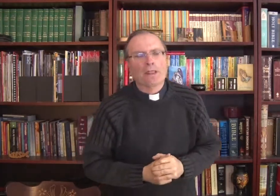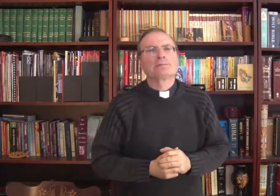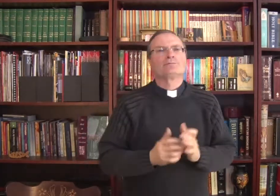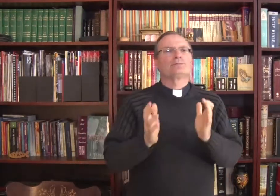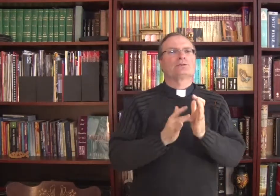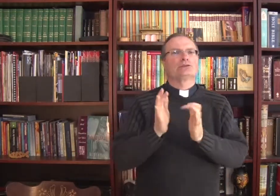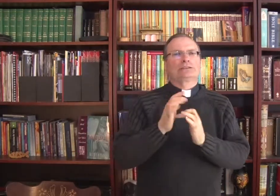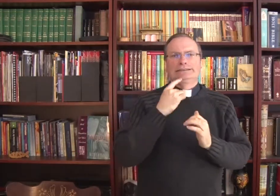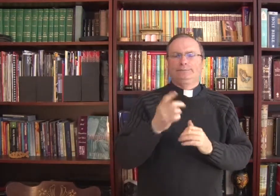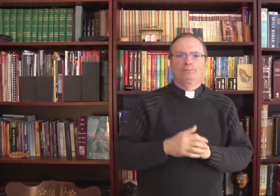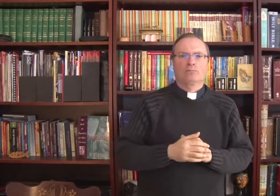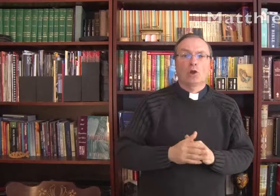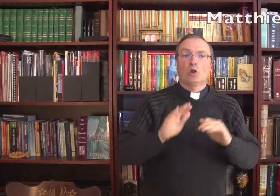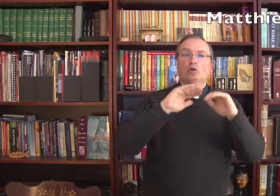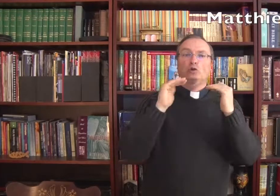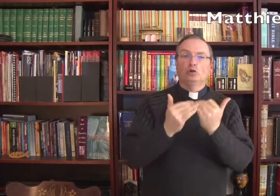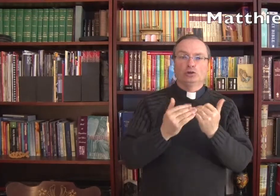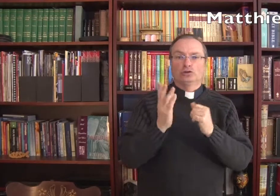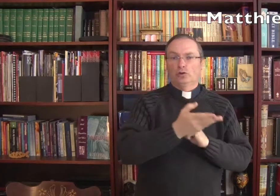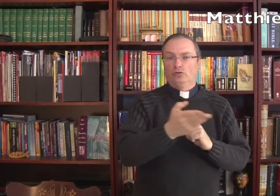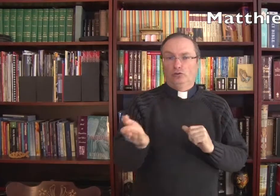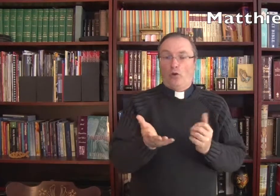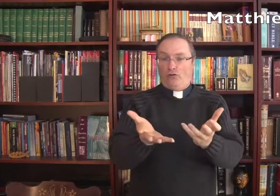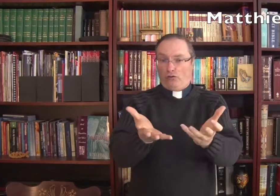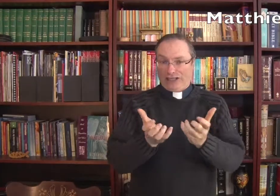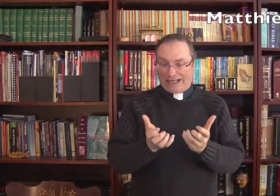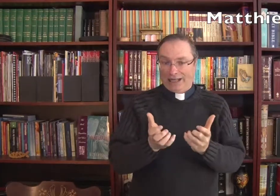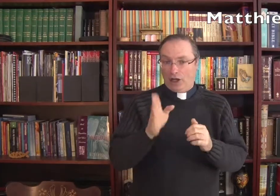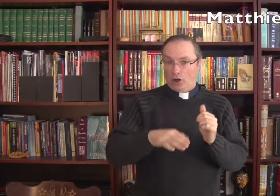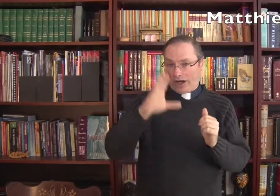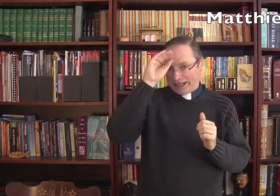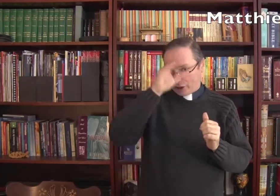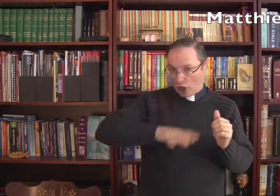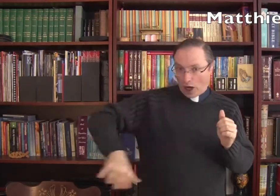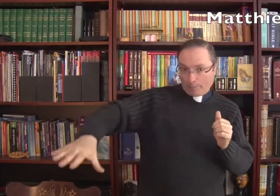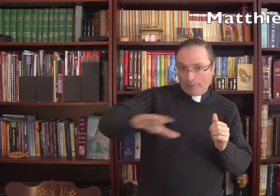Jésus disait: Tout ce que vous voudriez que les hommes